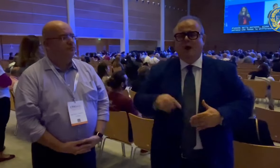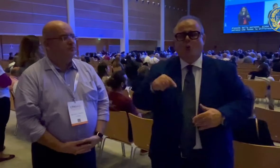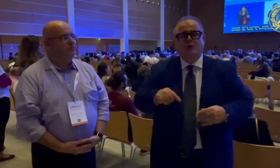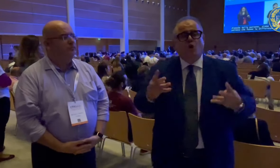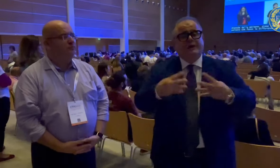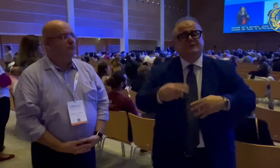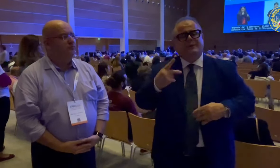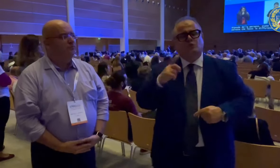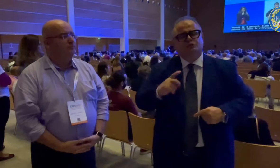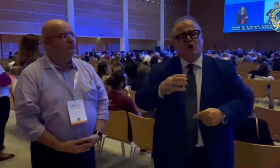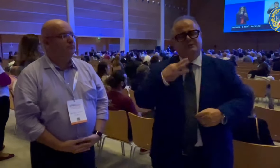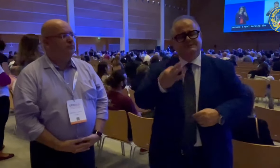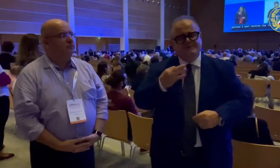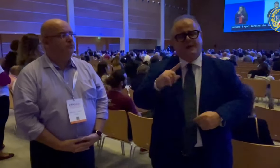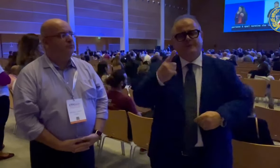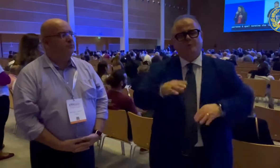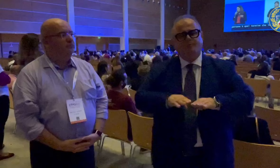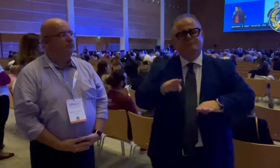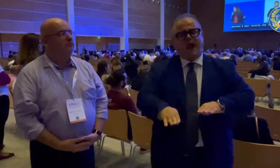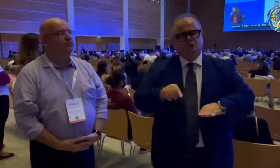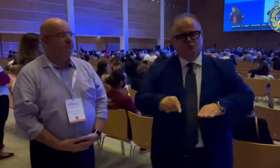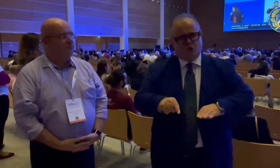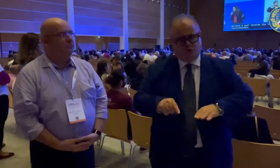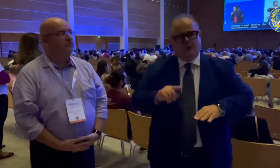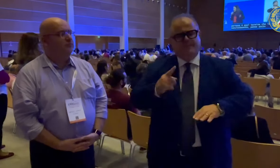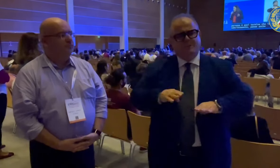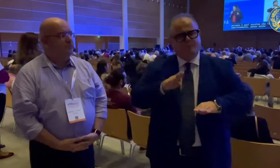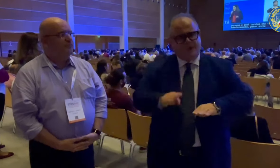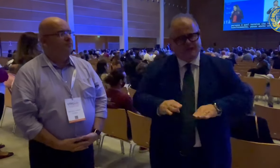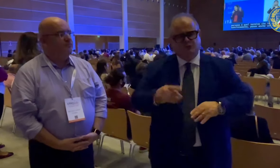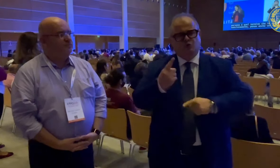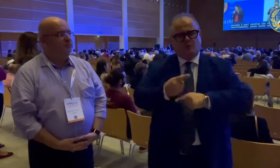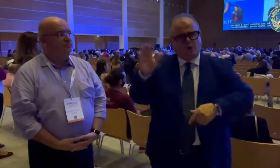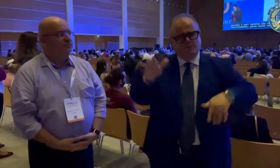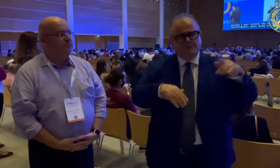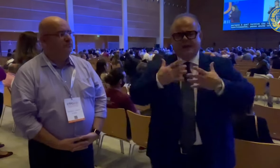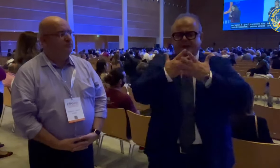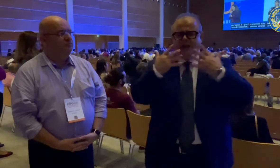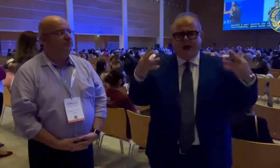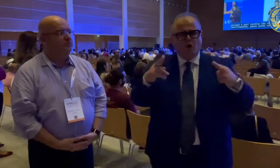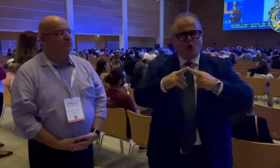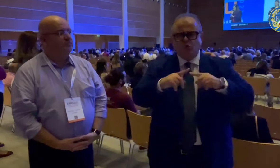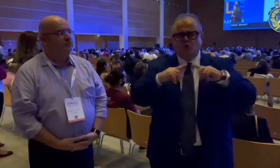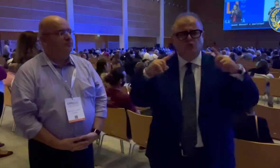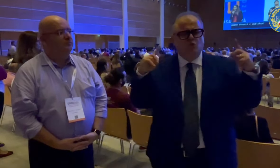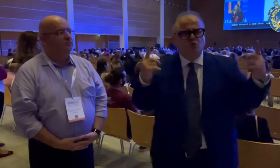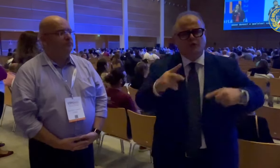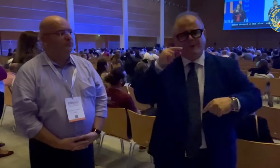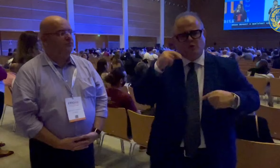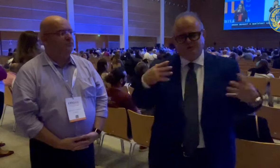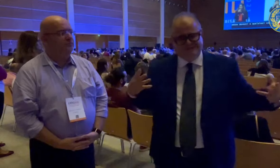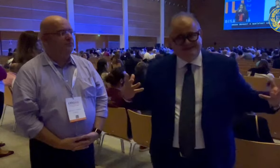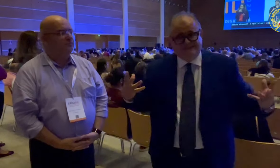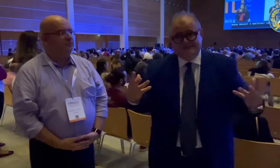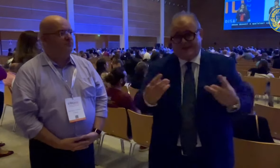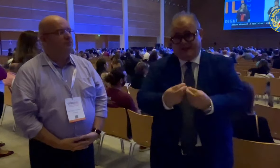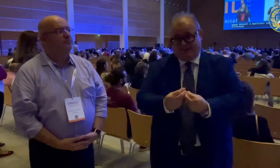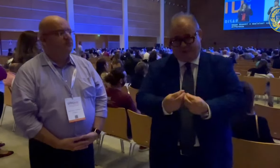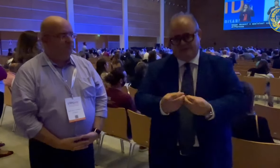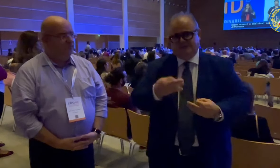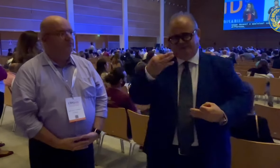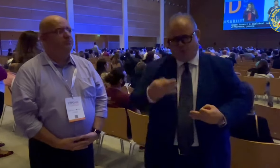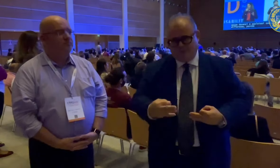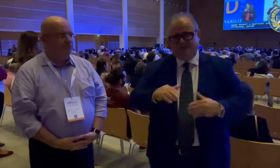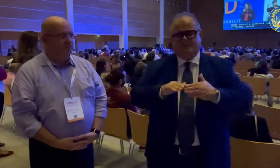L’organizzazione di questa due giorni di eventi ha rappresentato, senza dubbio, un primo passo, è stato importante che tutte le varie realtà si siano incontrare per conoscersi;